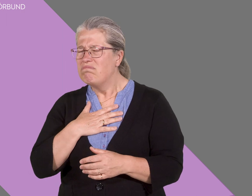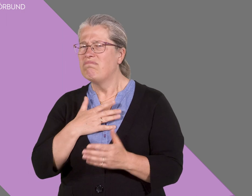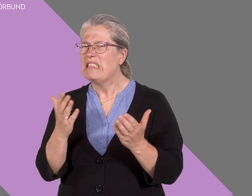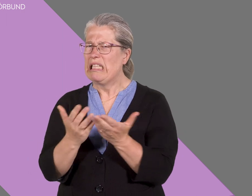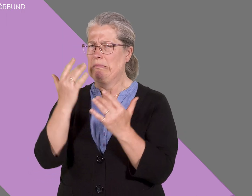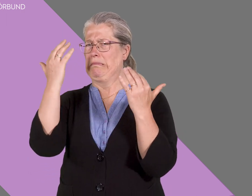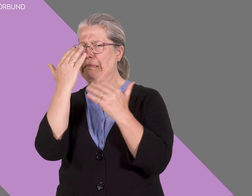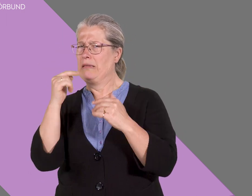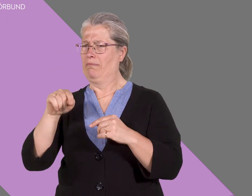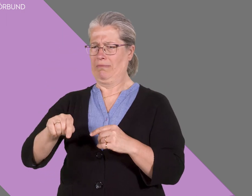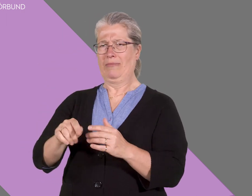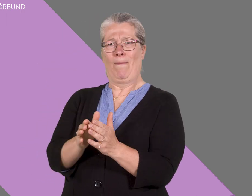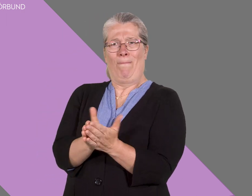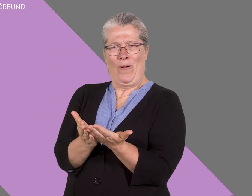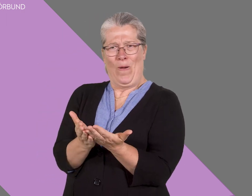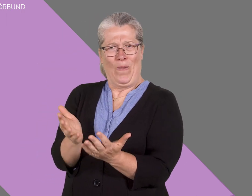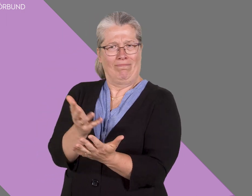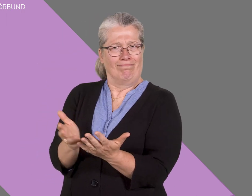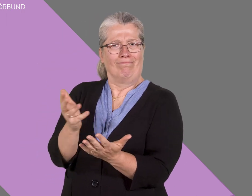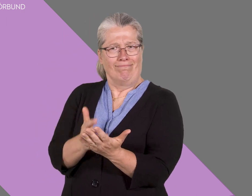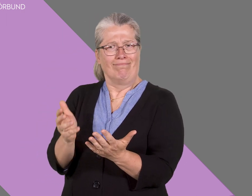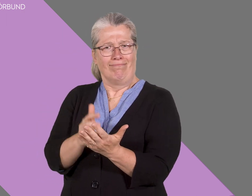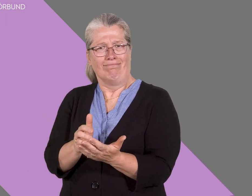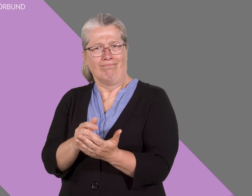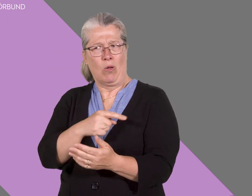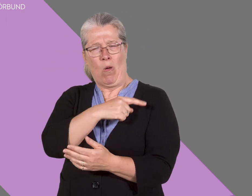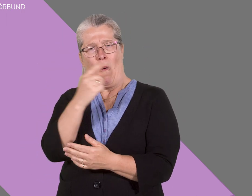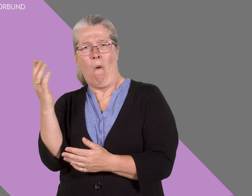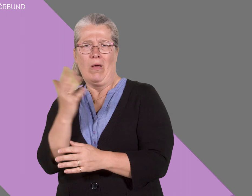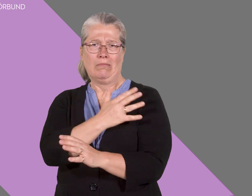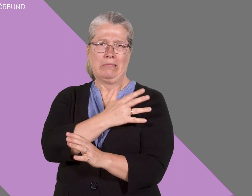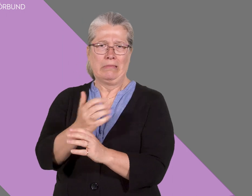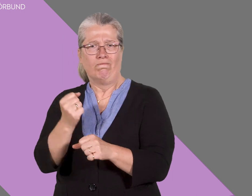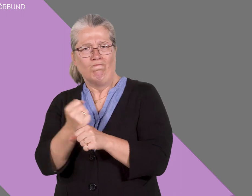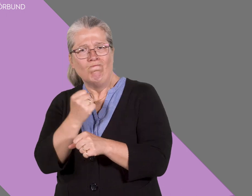men kände sig samtidigt omtumlad över att berättelsen som hon jobbat med så länge -